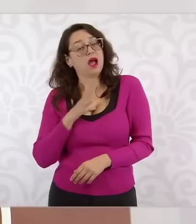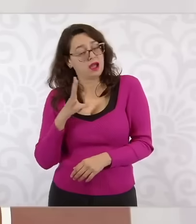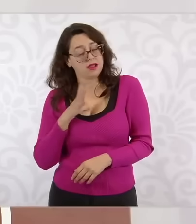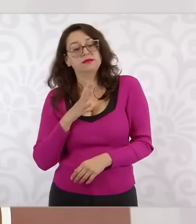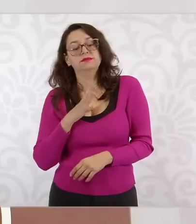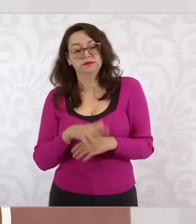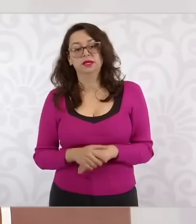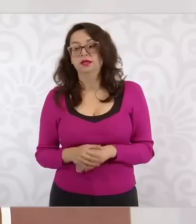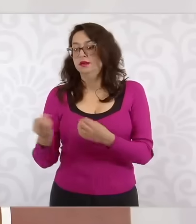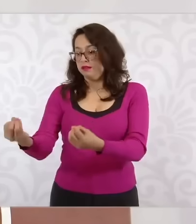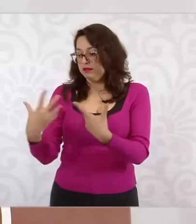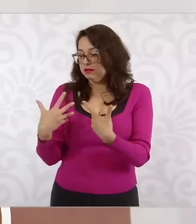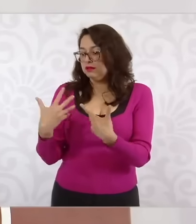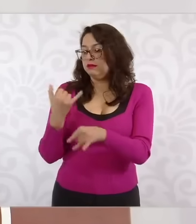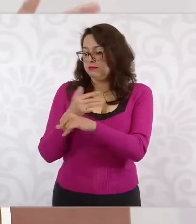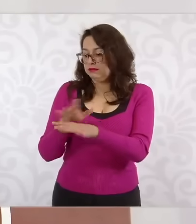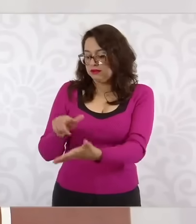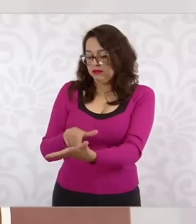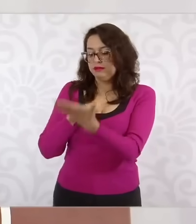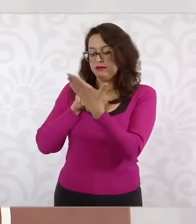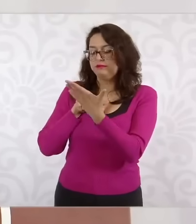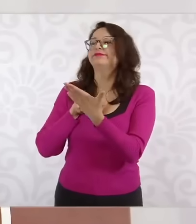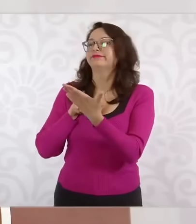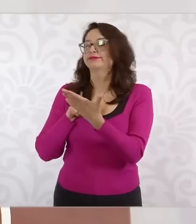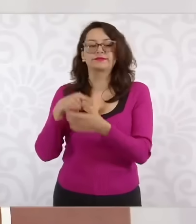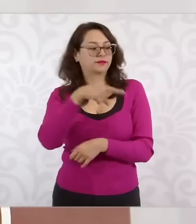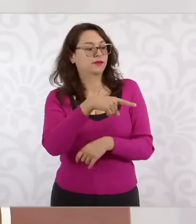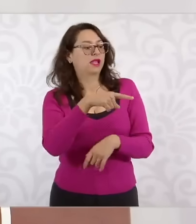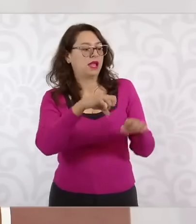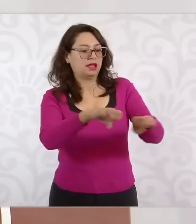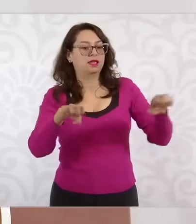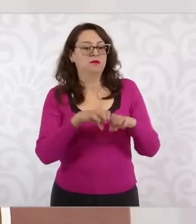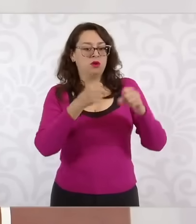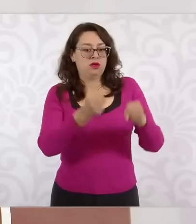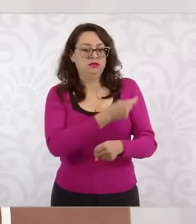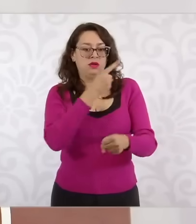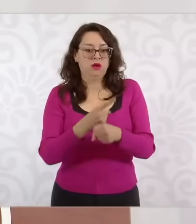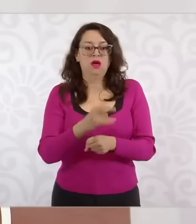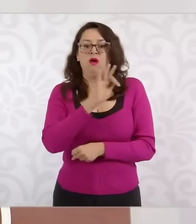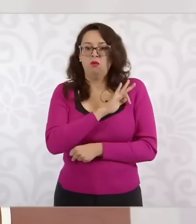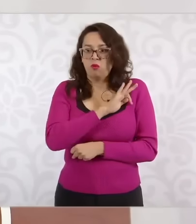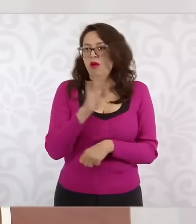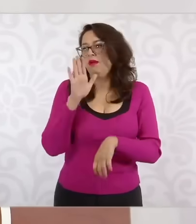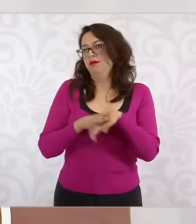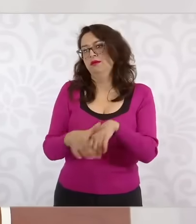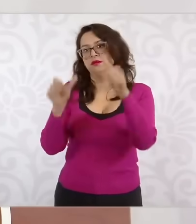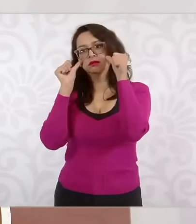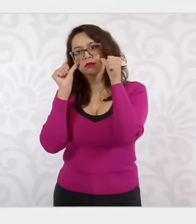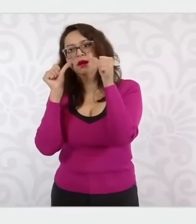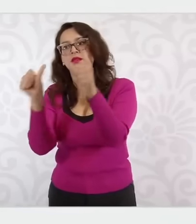no lo dicen de manera directa y eso hace que el gabinete de seguridad tome nota y después ya se hacen reuniones particulares para poder pues seguir